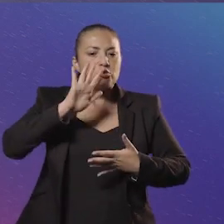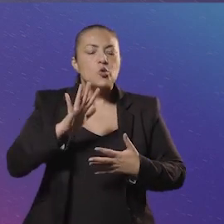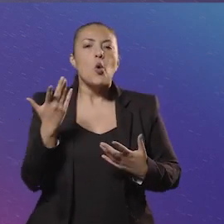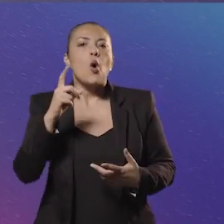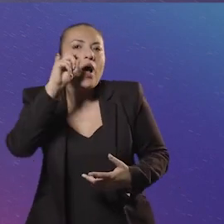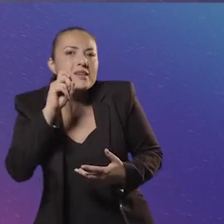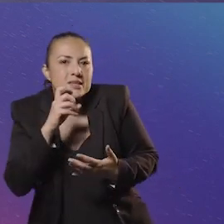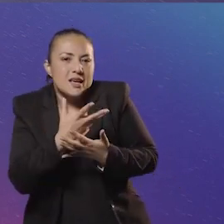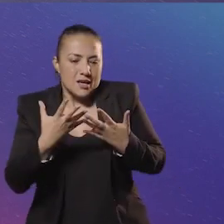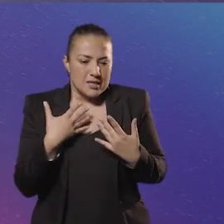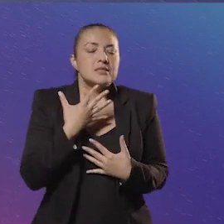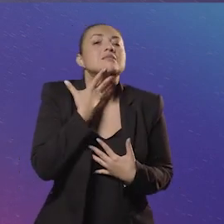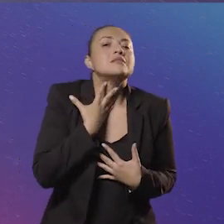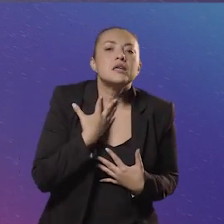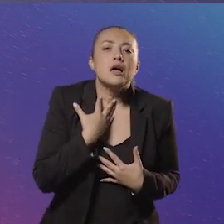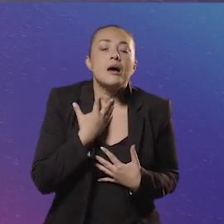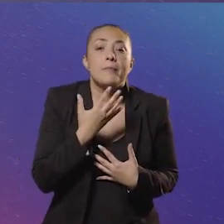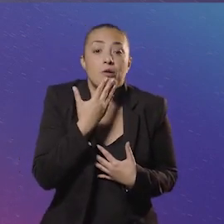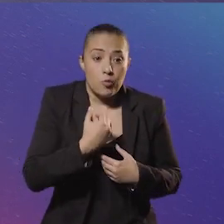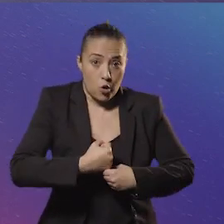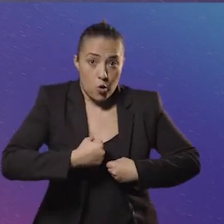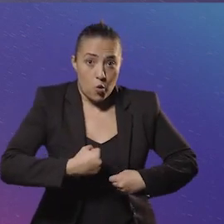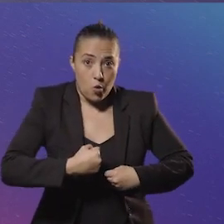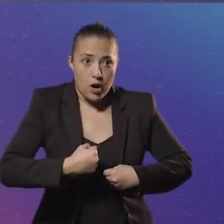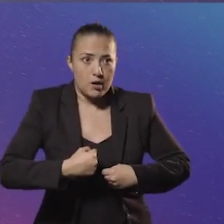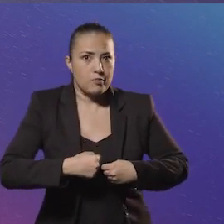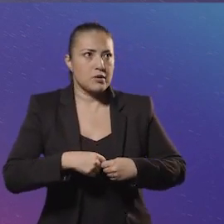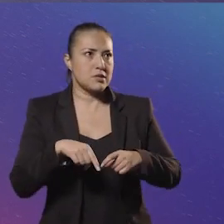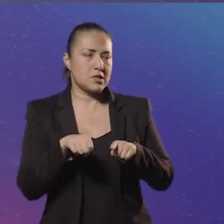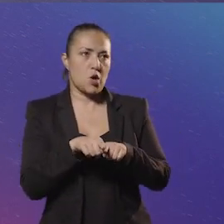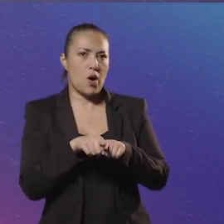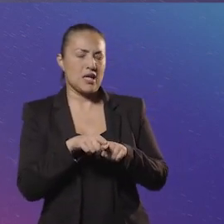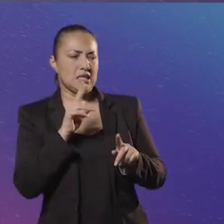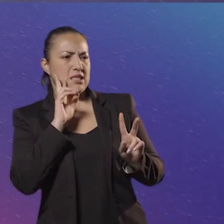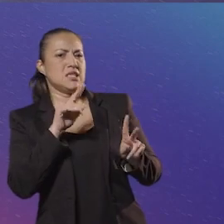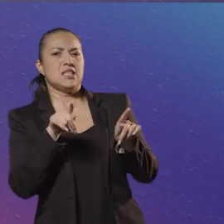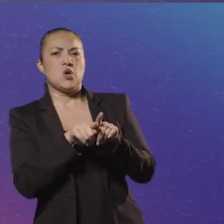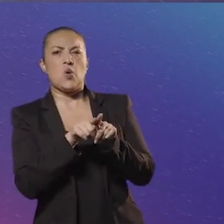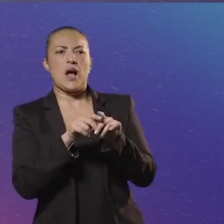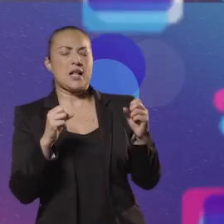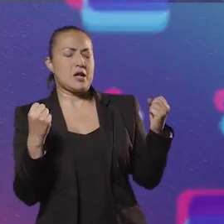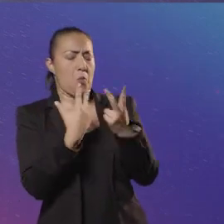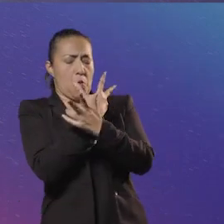al menos para los cuerpos gordos, es un escenario supremamente violento, en términos de lo simbólico.